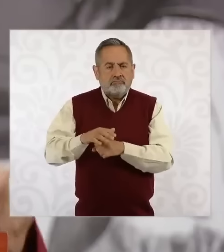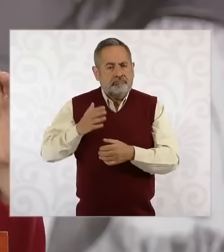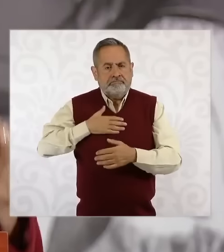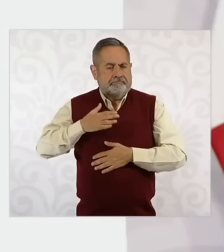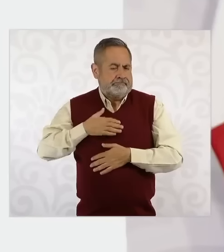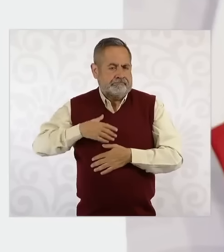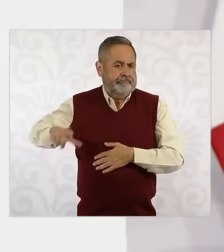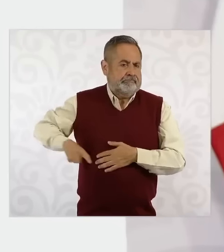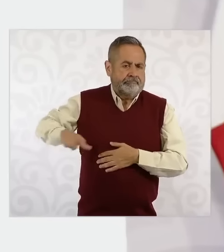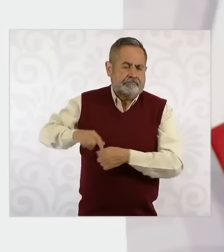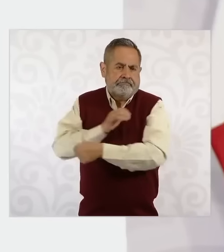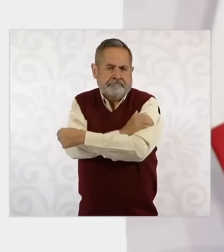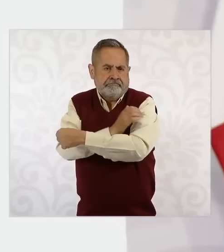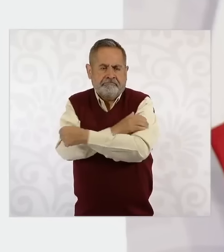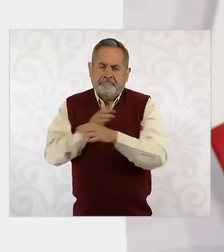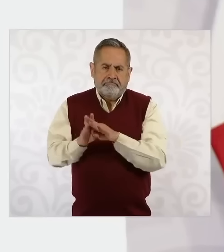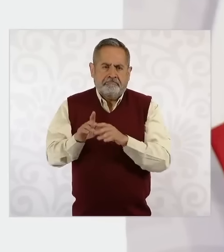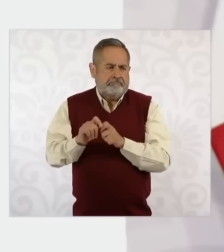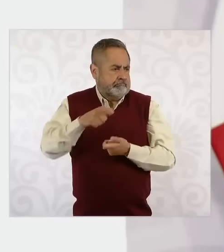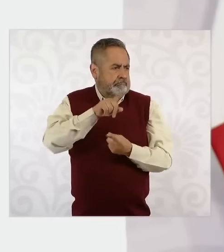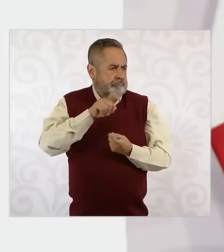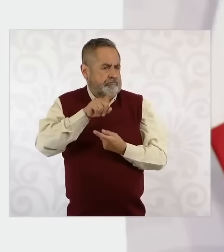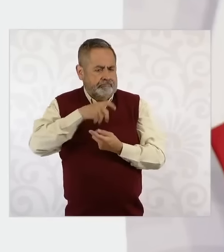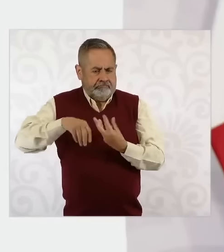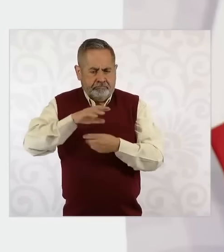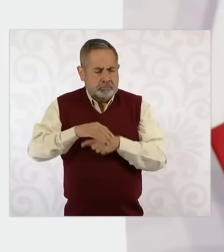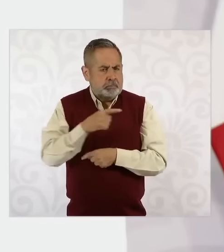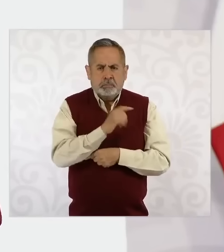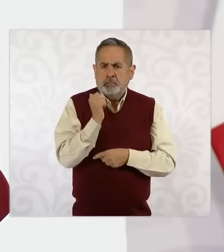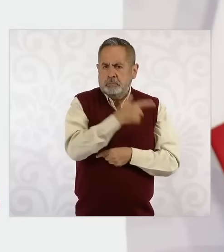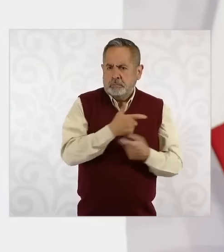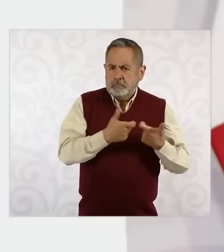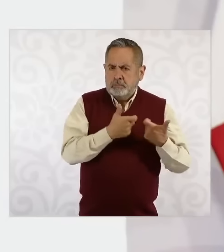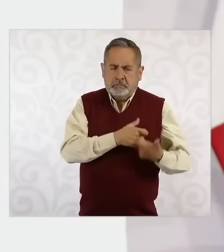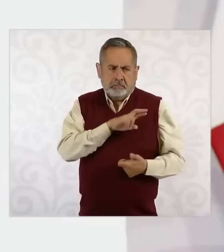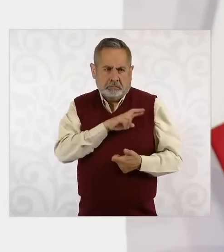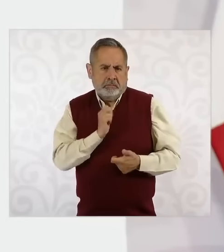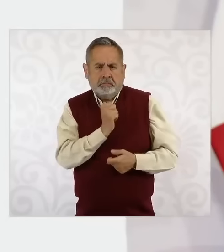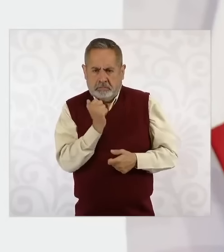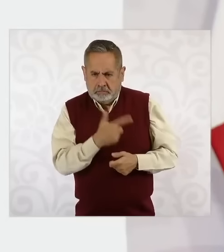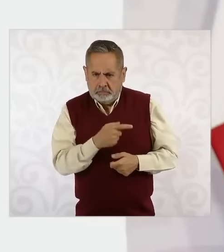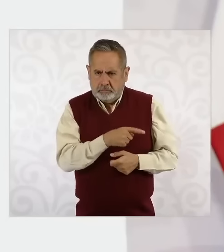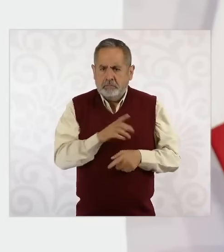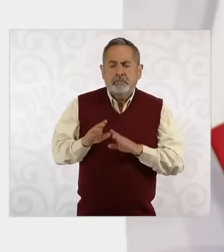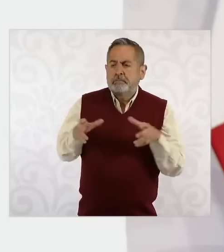los puertos, los aeropuertos y se permite alguna inversión privada para el desarrollo. Lo hizo el